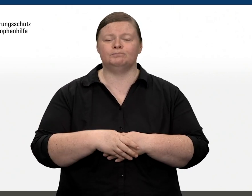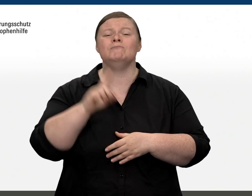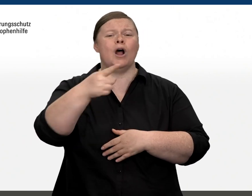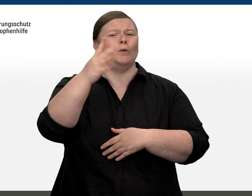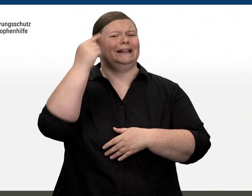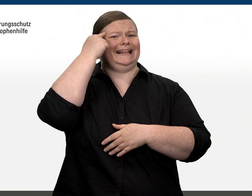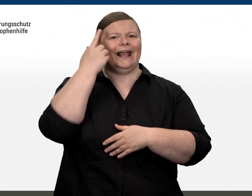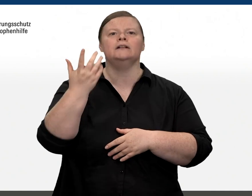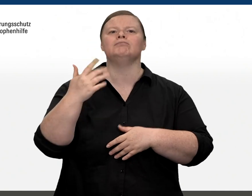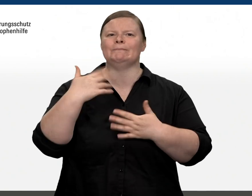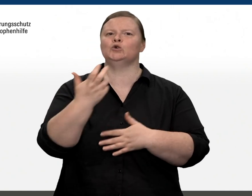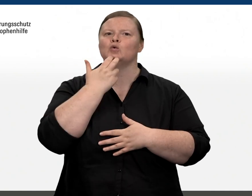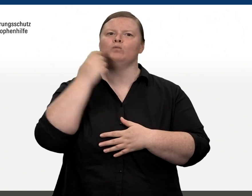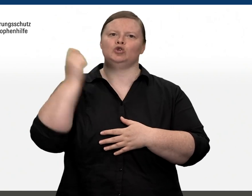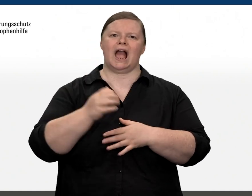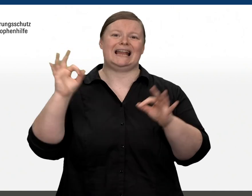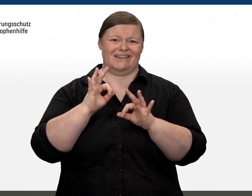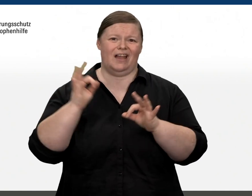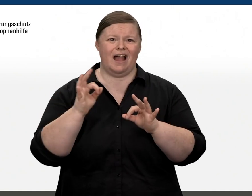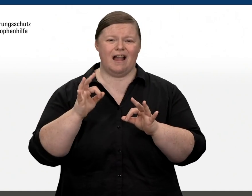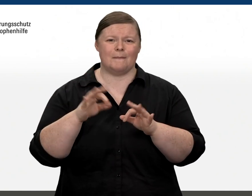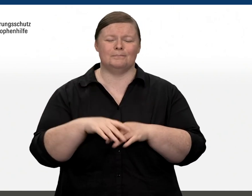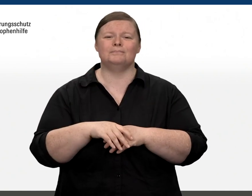Denken Sie an die Stromschlaggefahr.